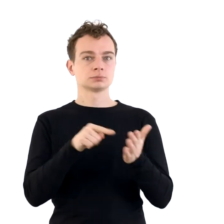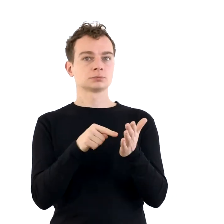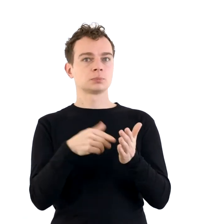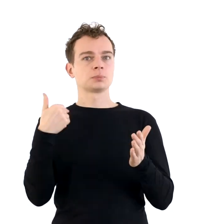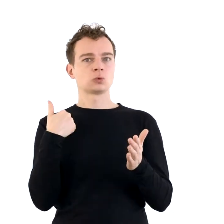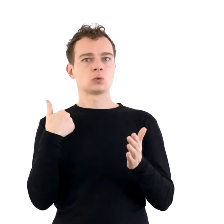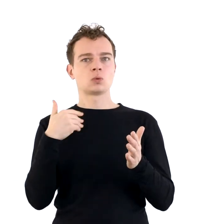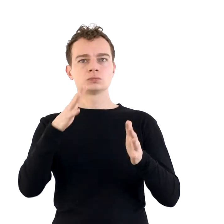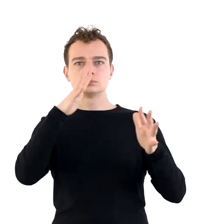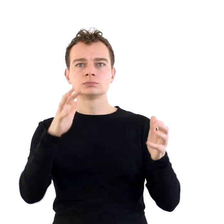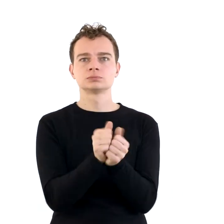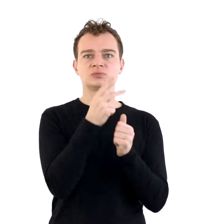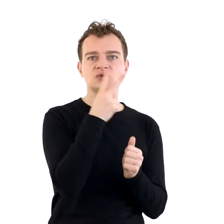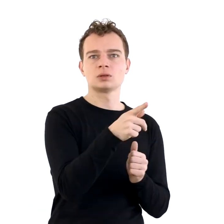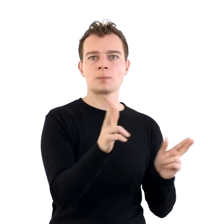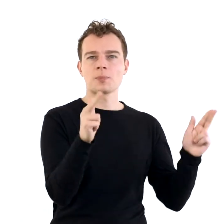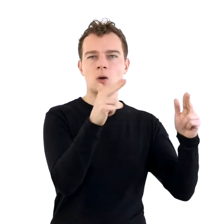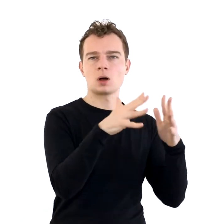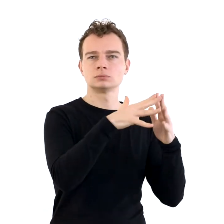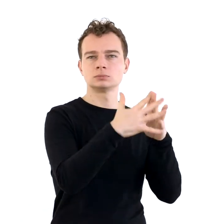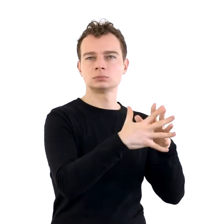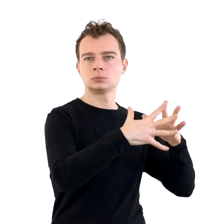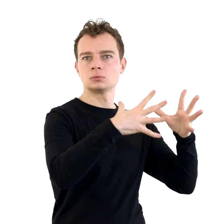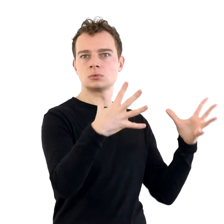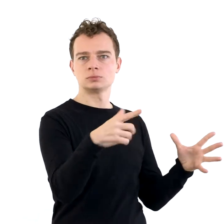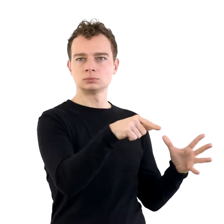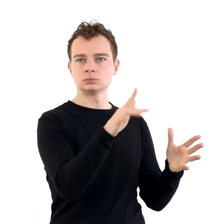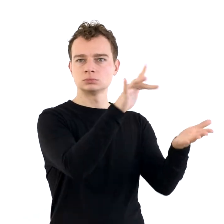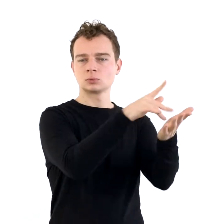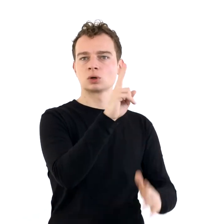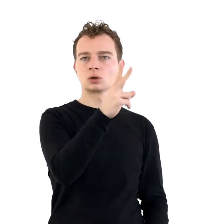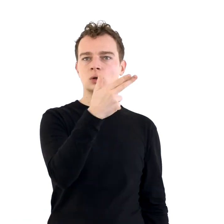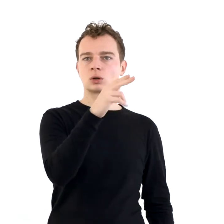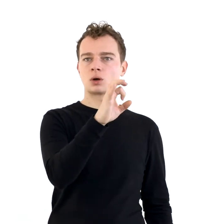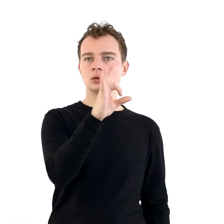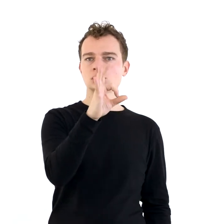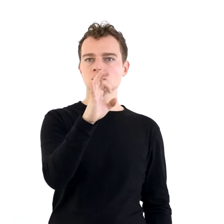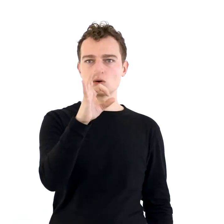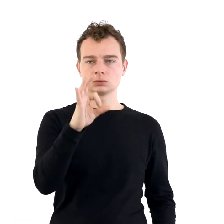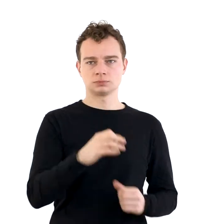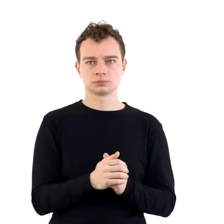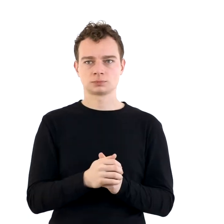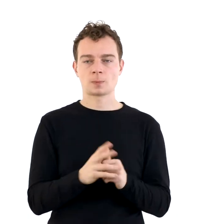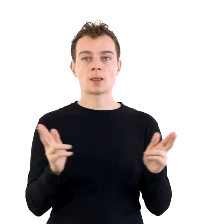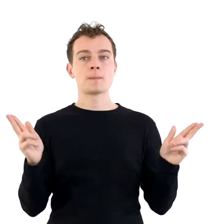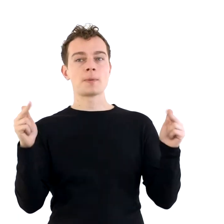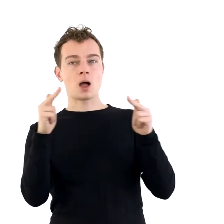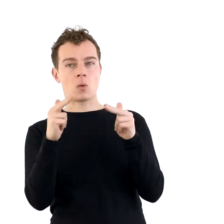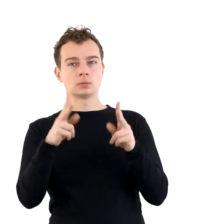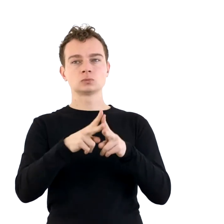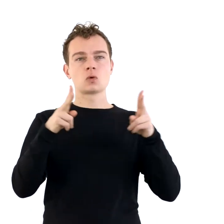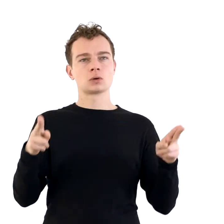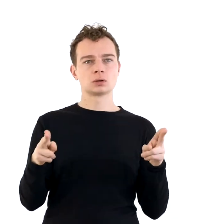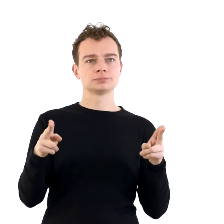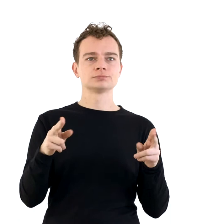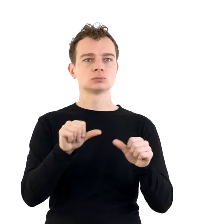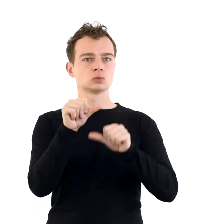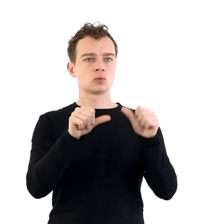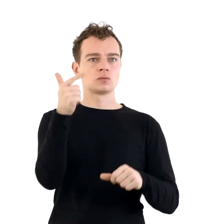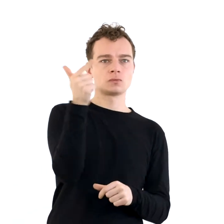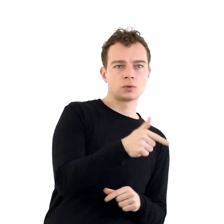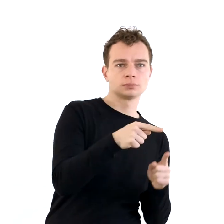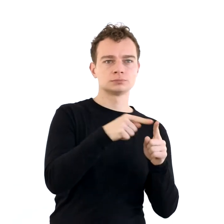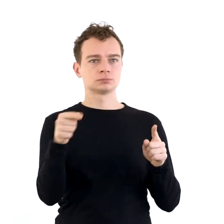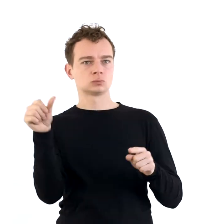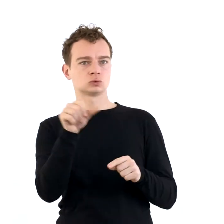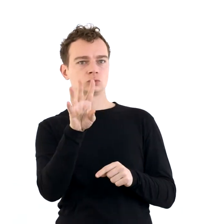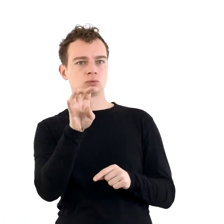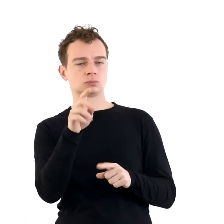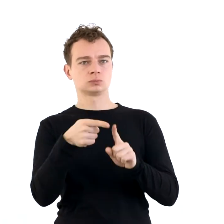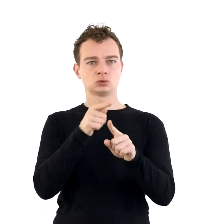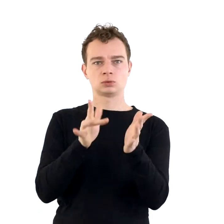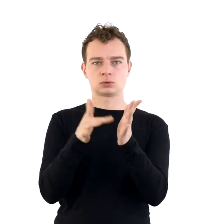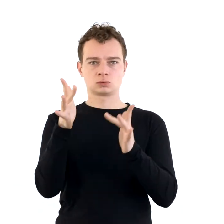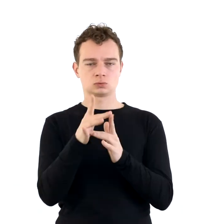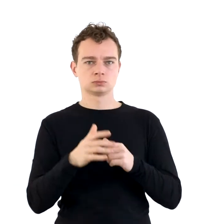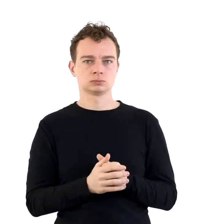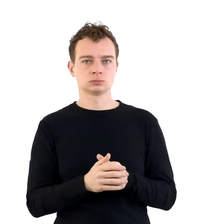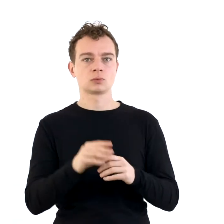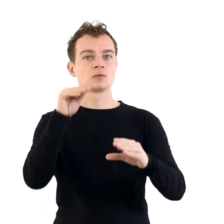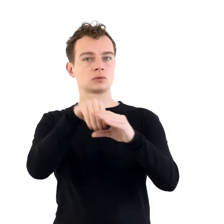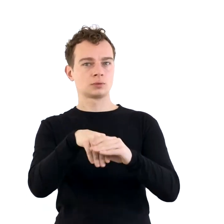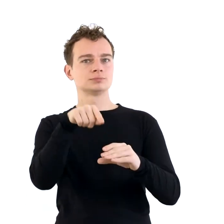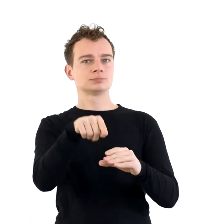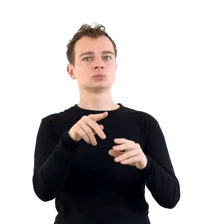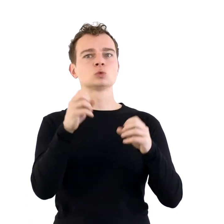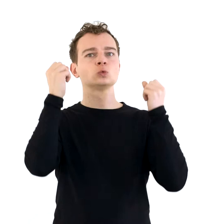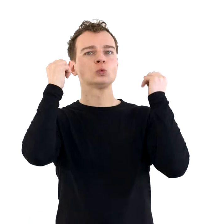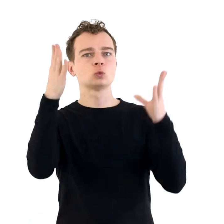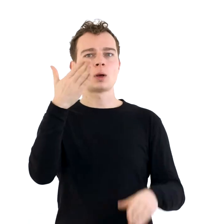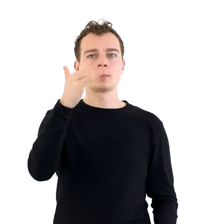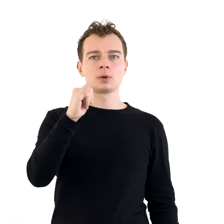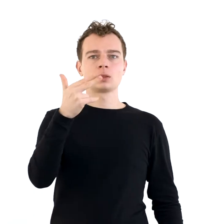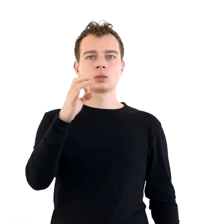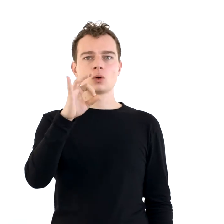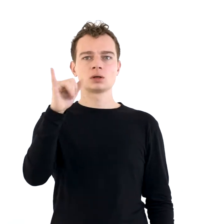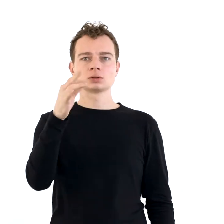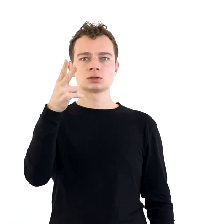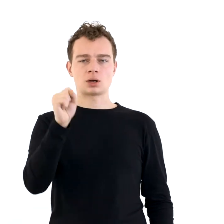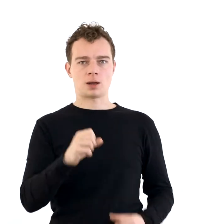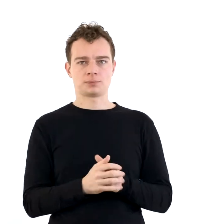Odsłonięto wtedy rozległe ruiny pałacu w Knossos pochodzącego z okresu 2000–1400 p.n.e. (kultura minojska),